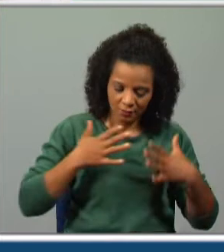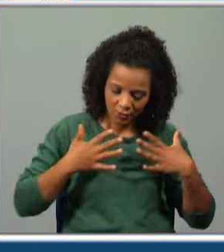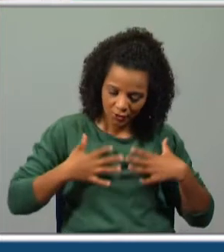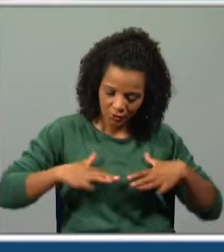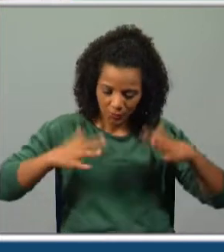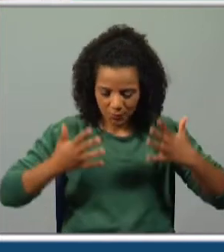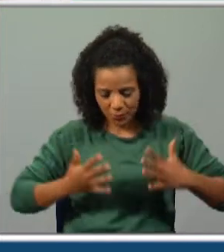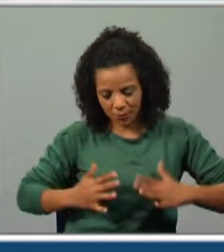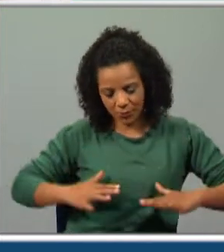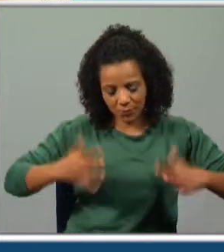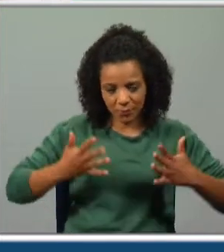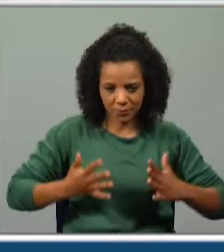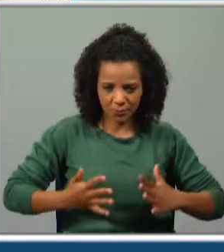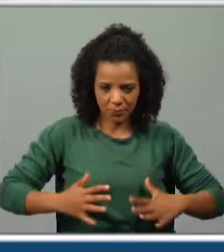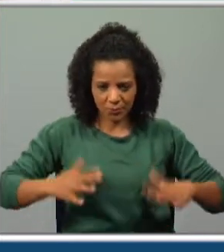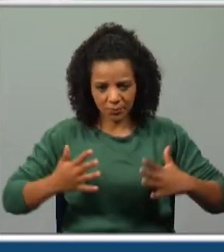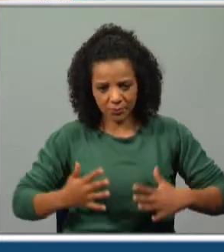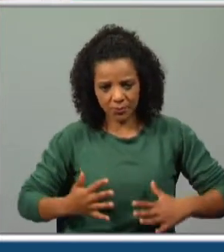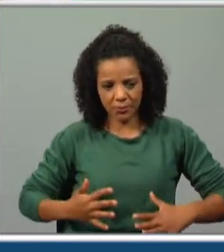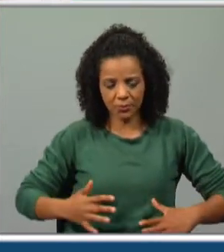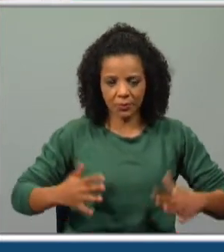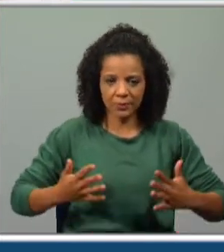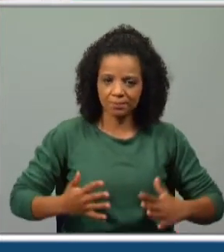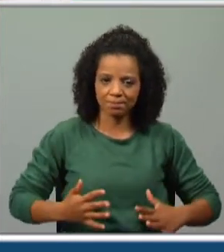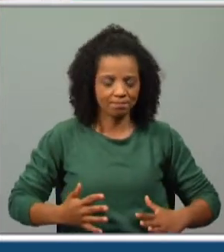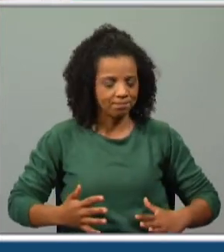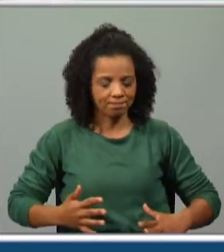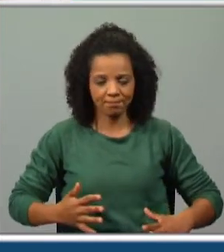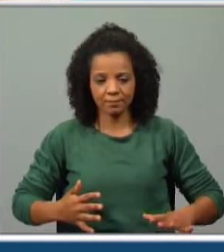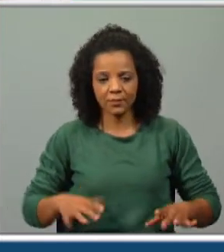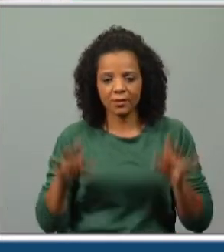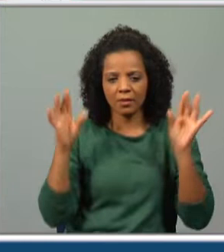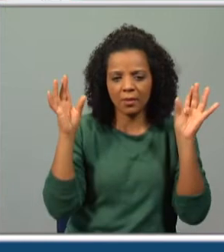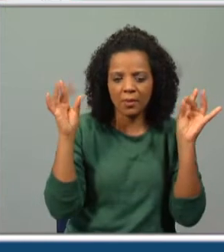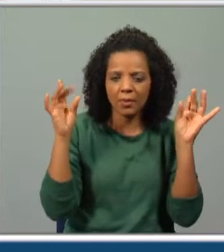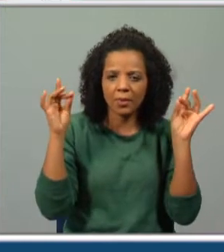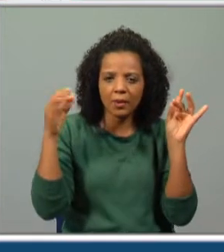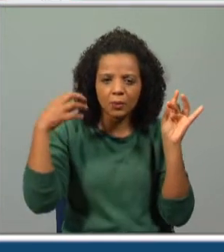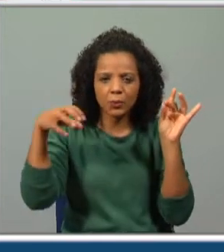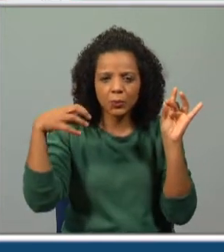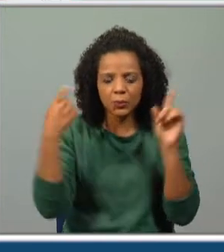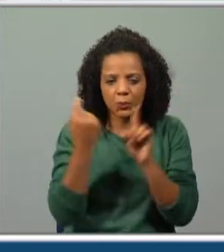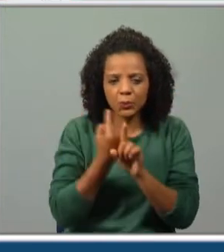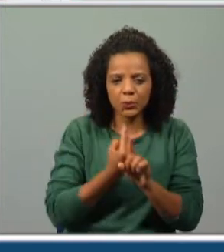de olhos nem brincadeiras de Jesus 眼睛的耶穌沒有笑話